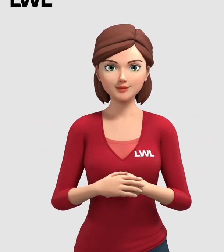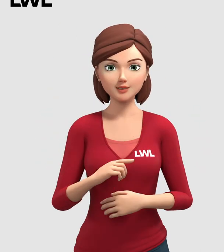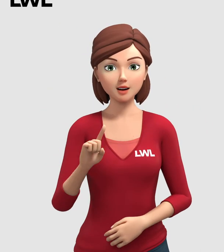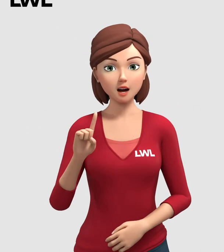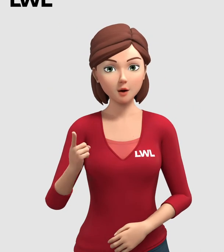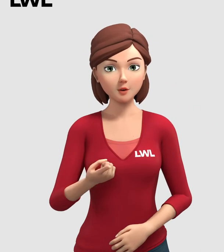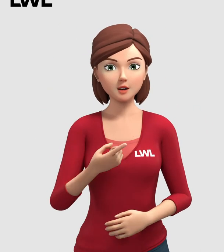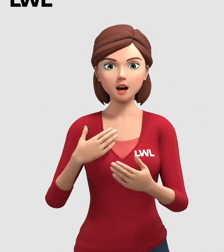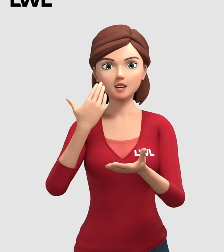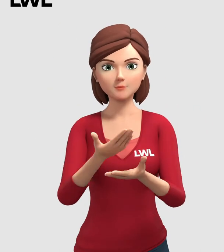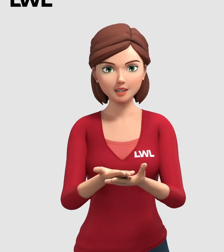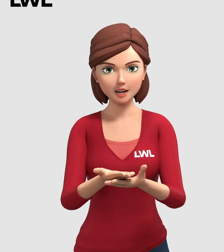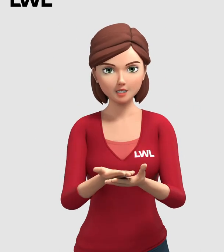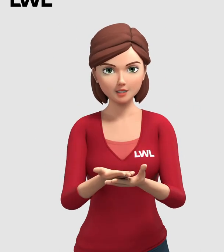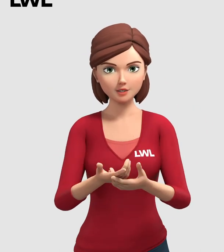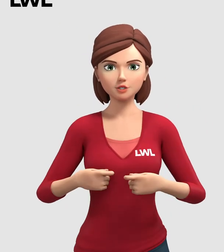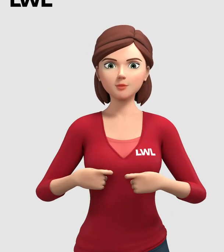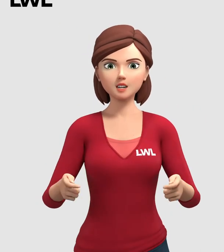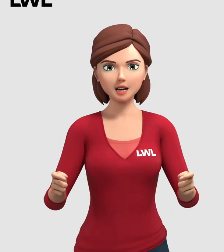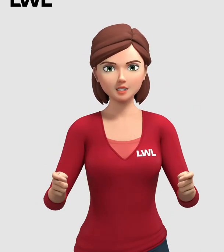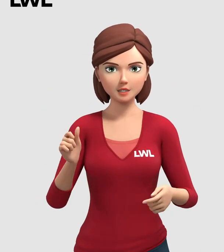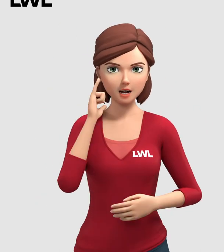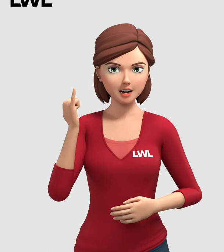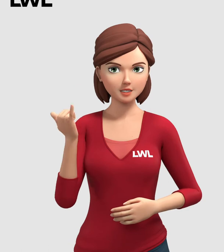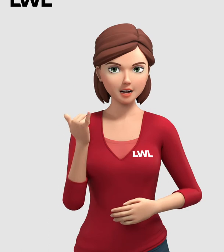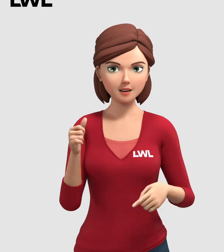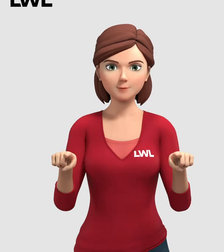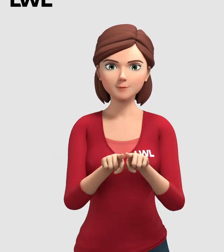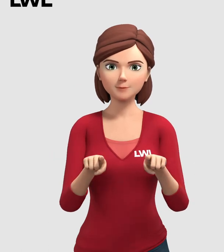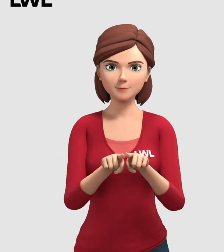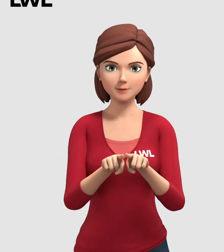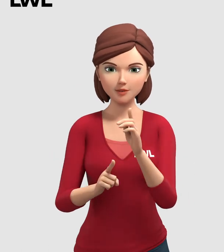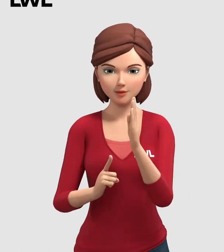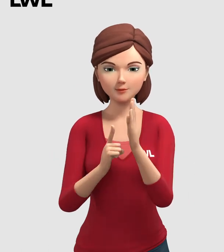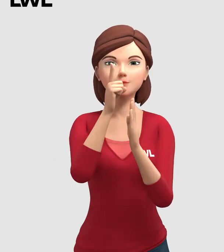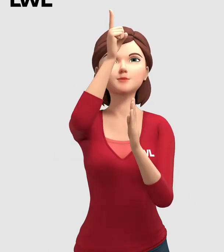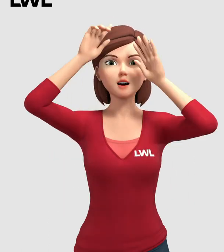Außerdem bieten wir spannende "Reisen" in das Universum